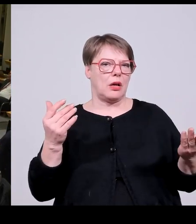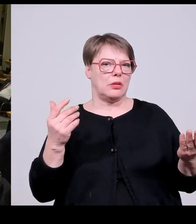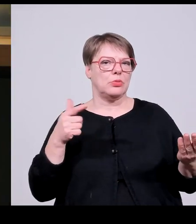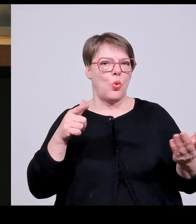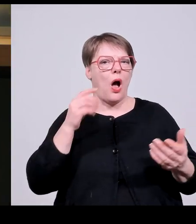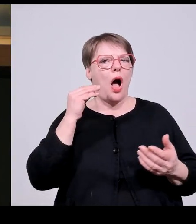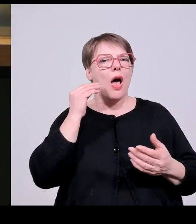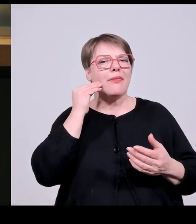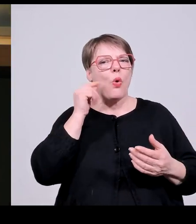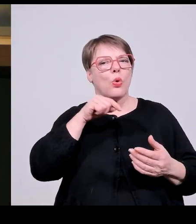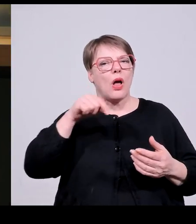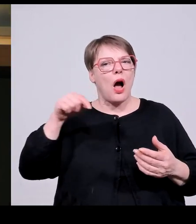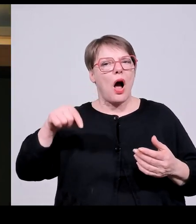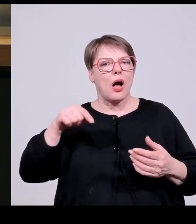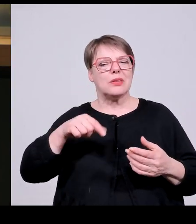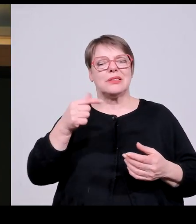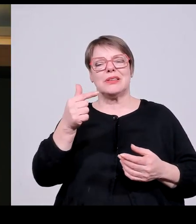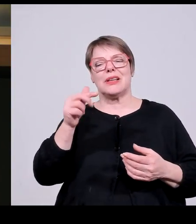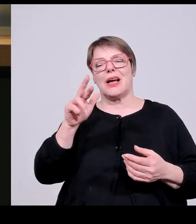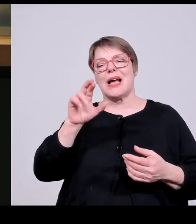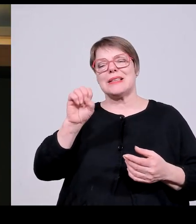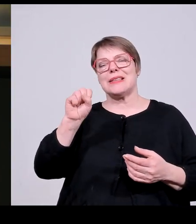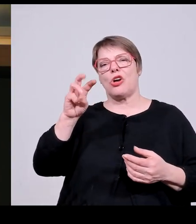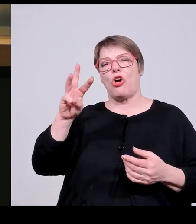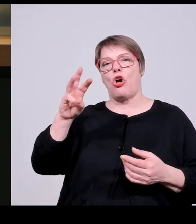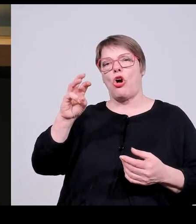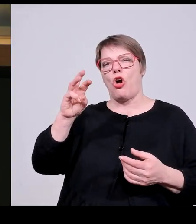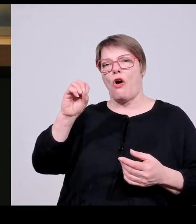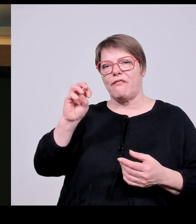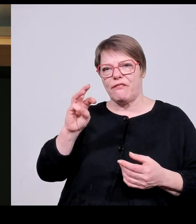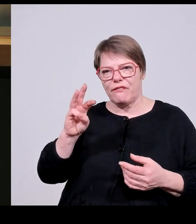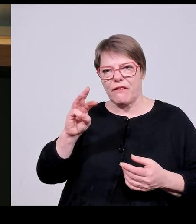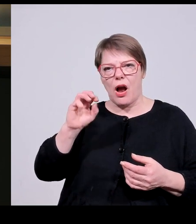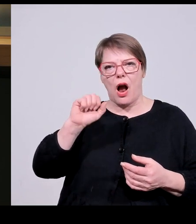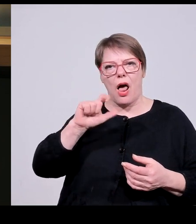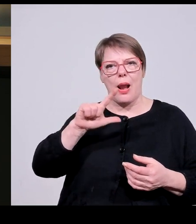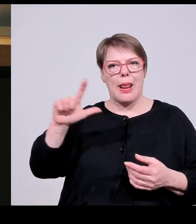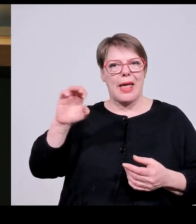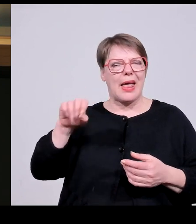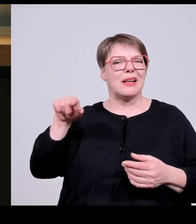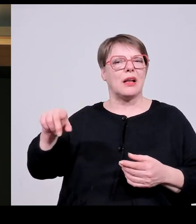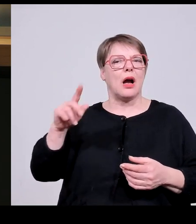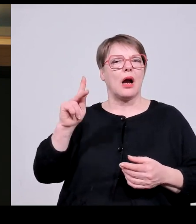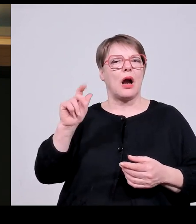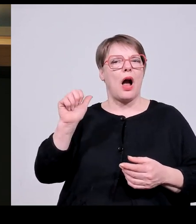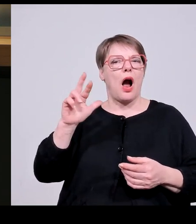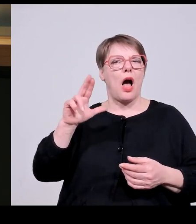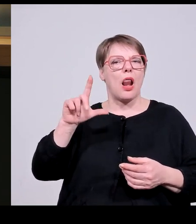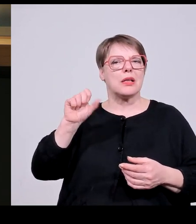Aber das scheint die zuständige Verwaltung nicht zu interessieren. Das zeigte sich gerade letzte Woche.